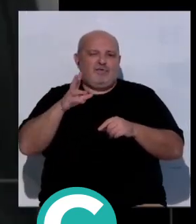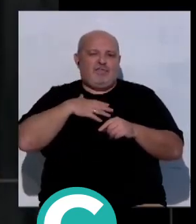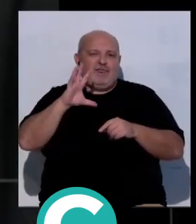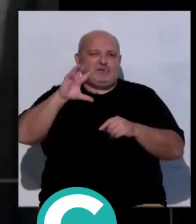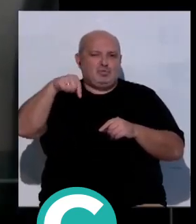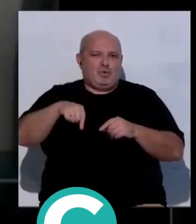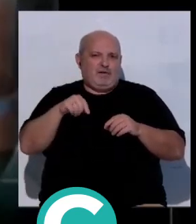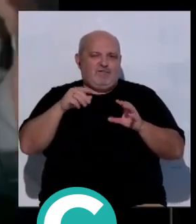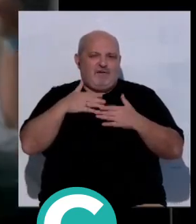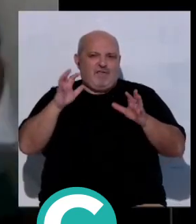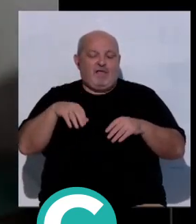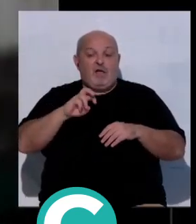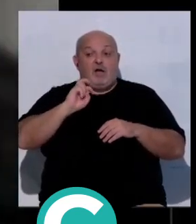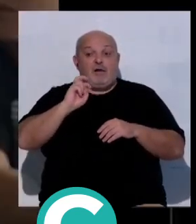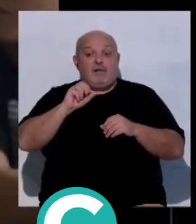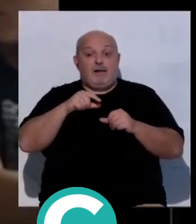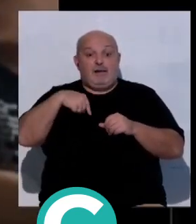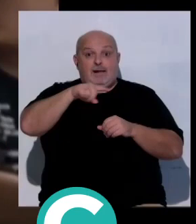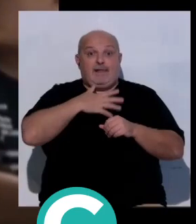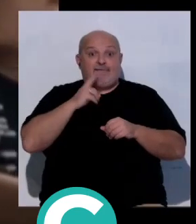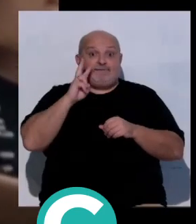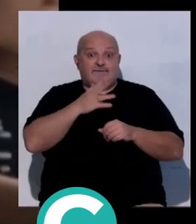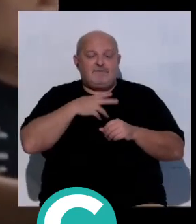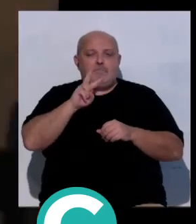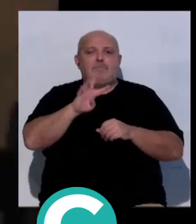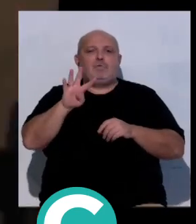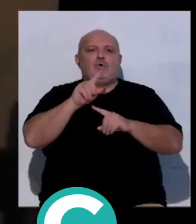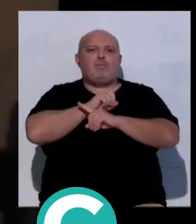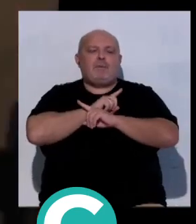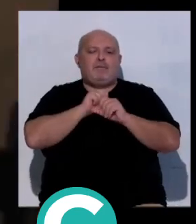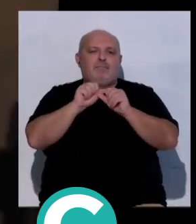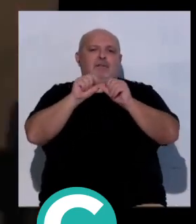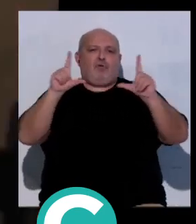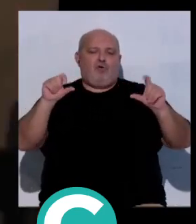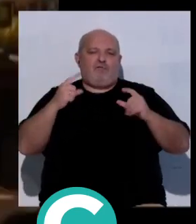el resto del público tendrá que esperar hasta el próximo 24 de noviembre para verla en pantalla